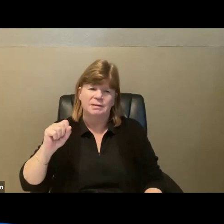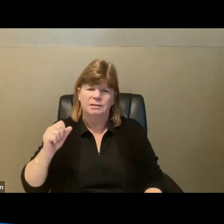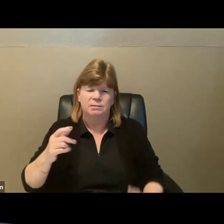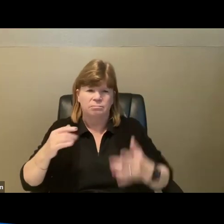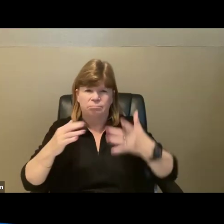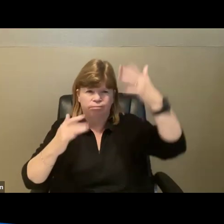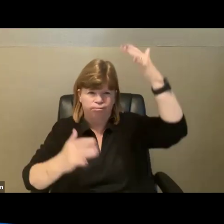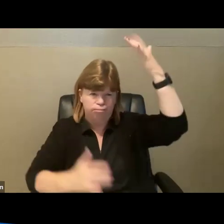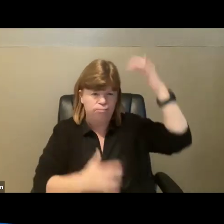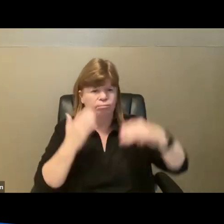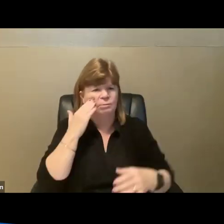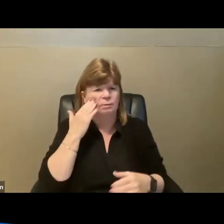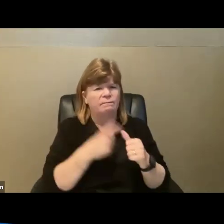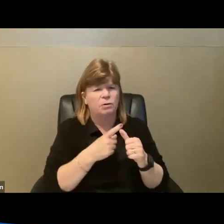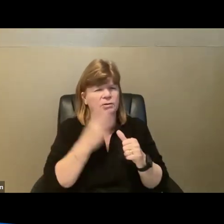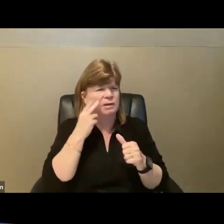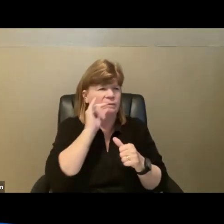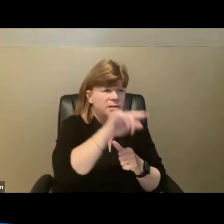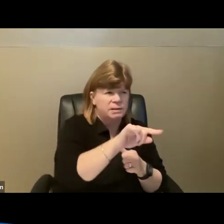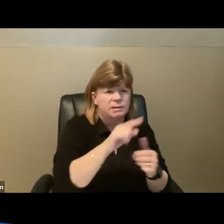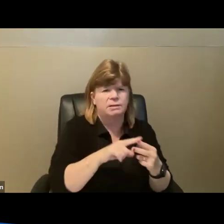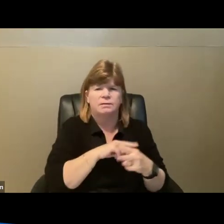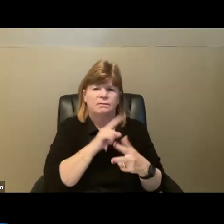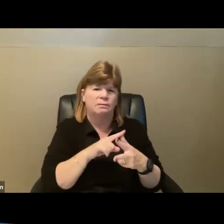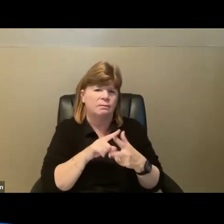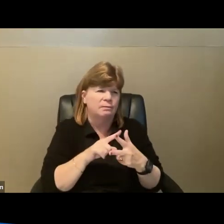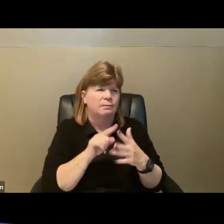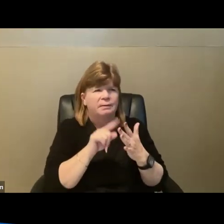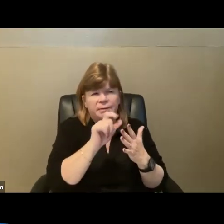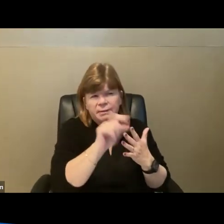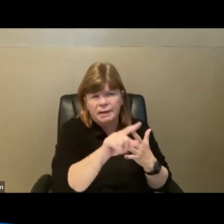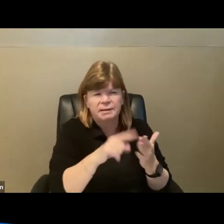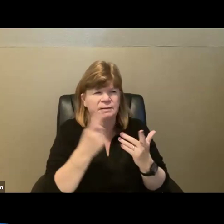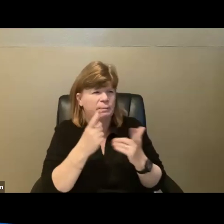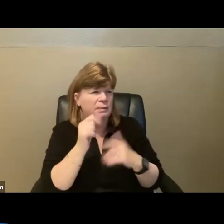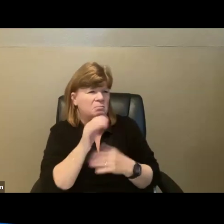Pero van a tratar de ver, ¿es algo pequeño que podamos ponerle un ungüento antibiótico?